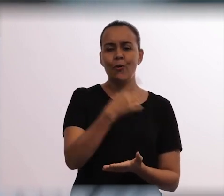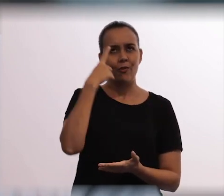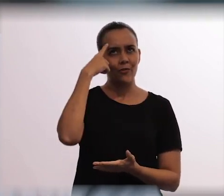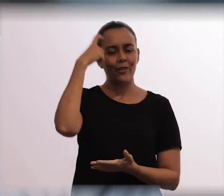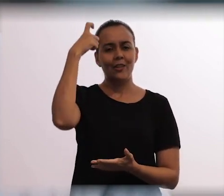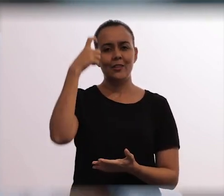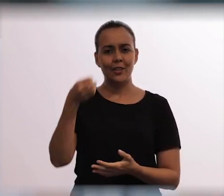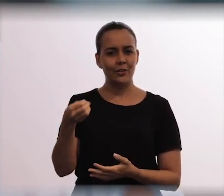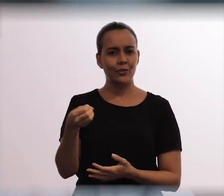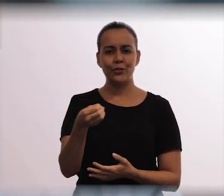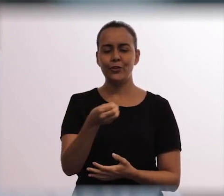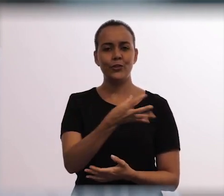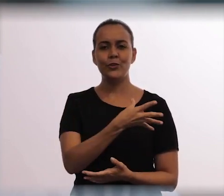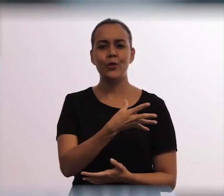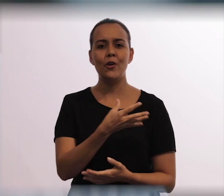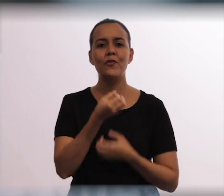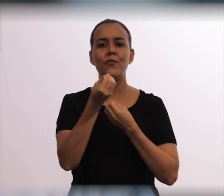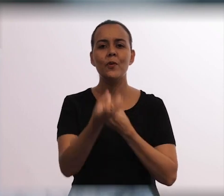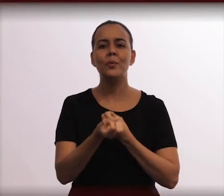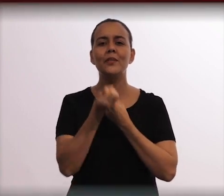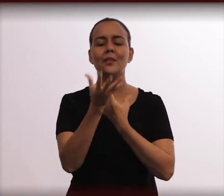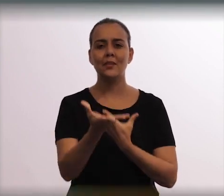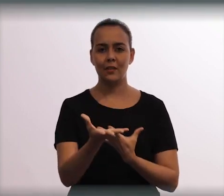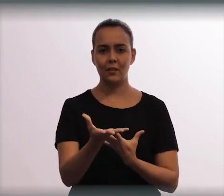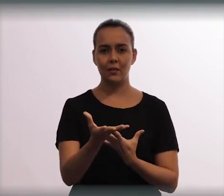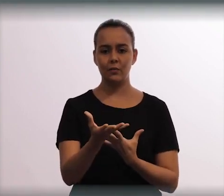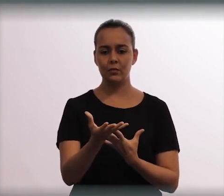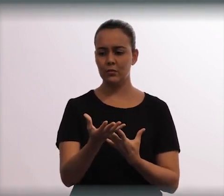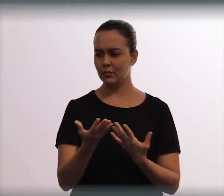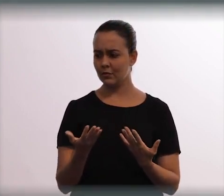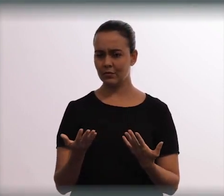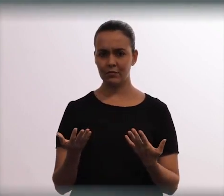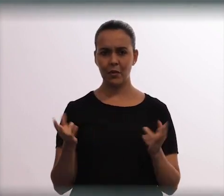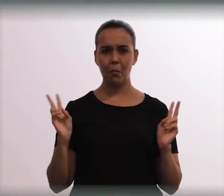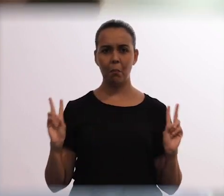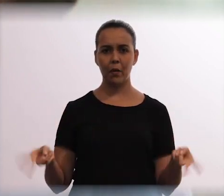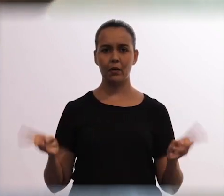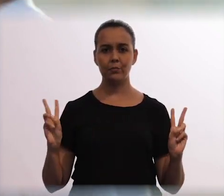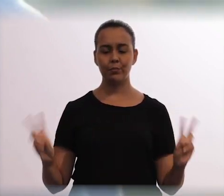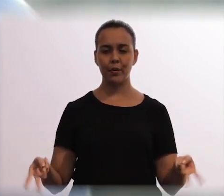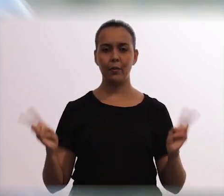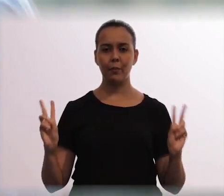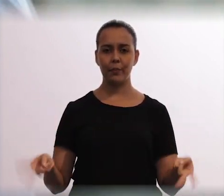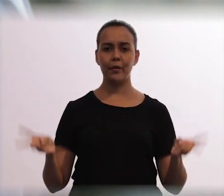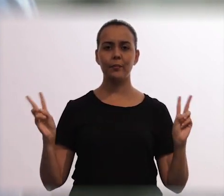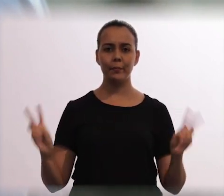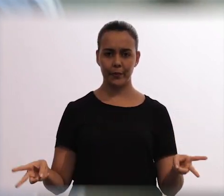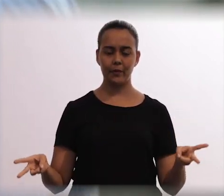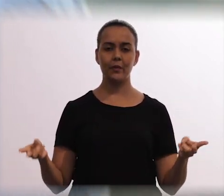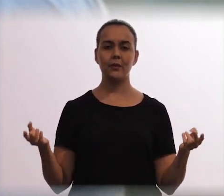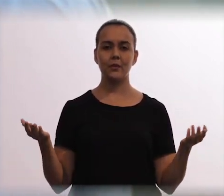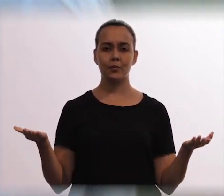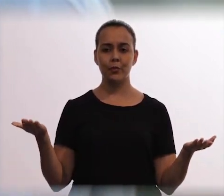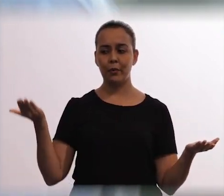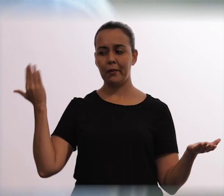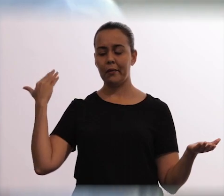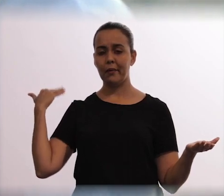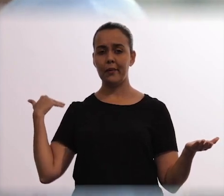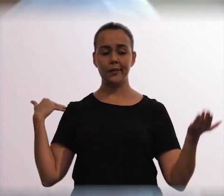as grandes narrativas não servem mais. E esse discurso que as grandes narrativas não servem mais, ele vai dizer que classe social não existe mais,